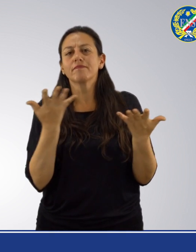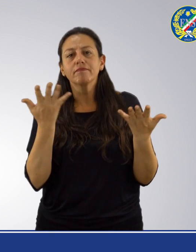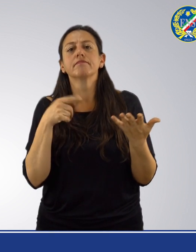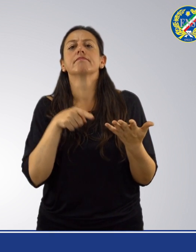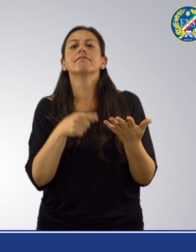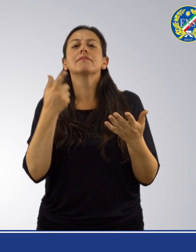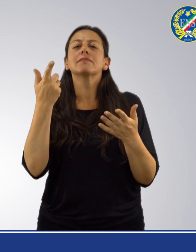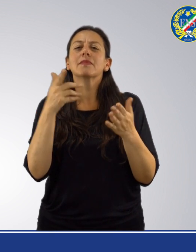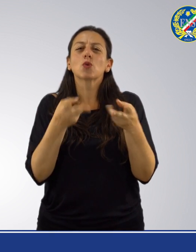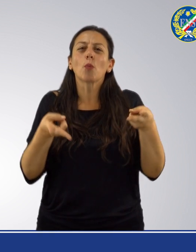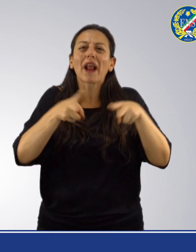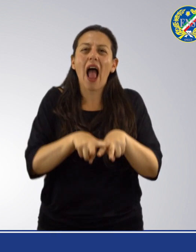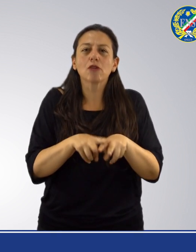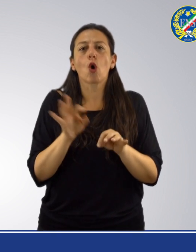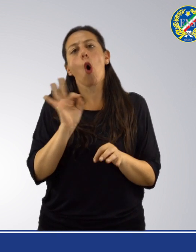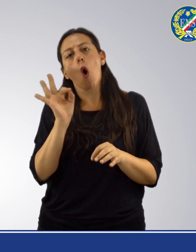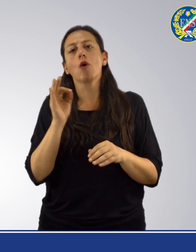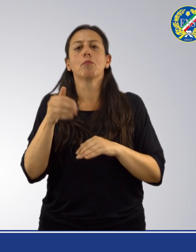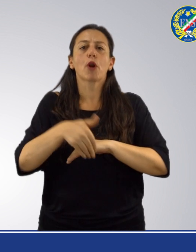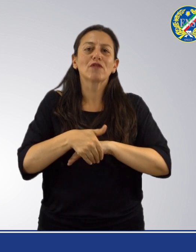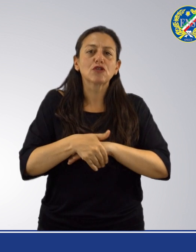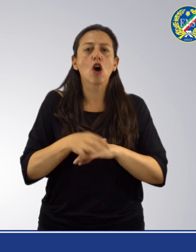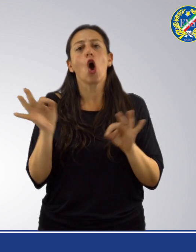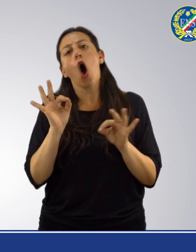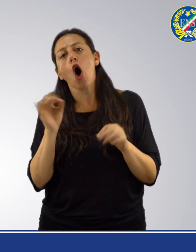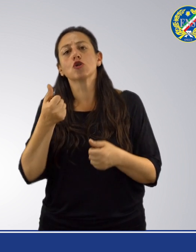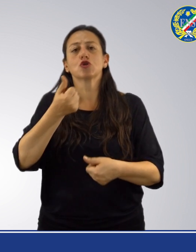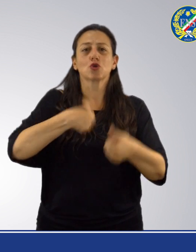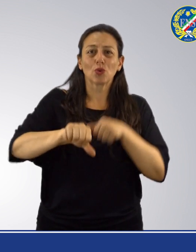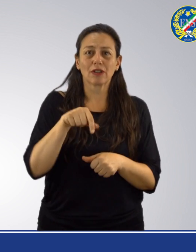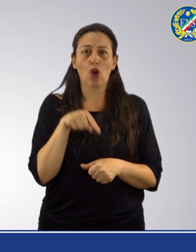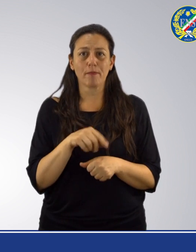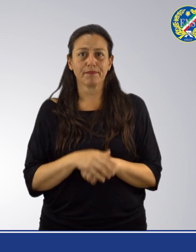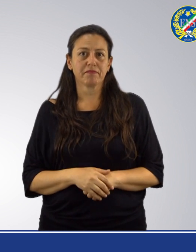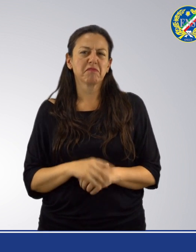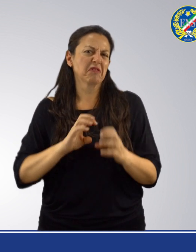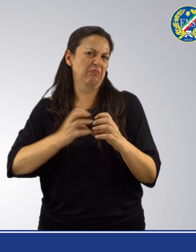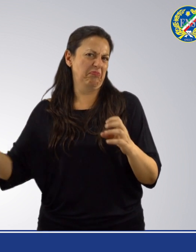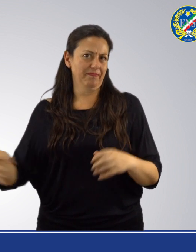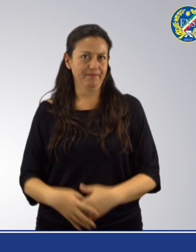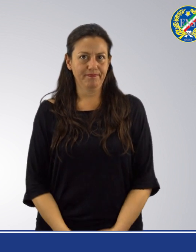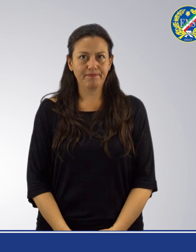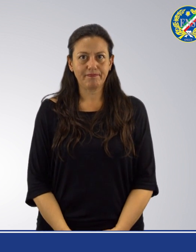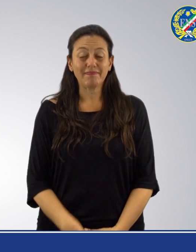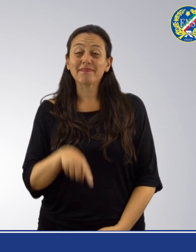per esempio: sostituzione/duplicato provvisorio della patente ed altro